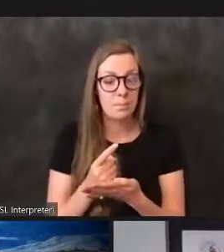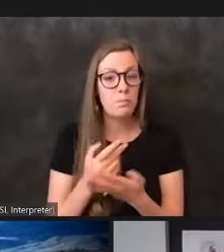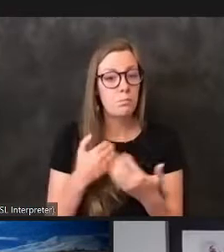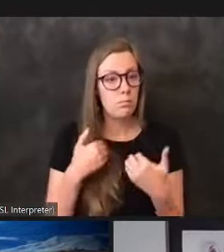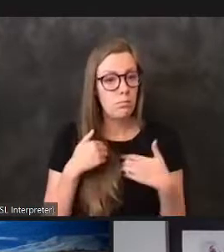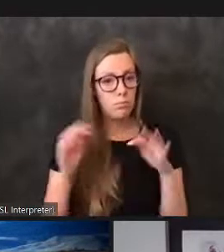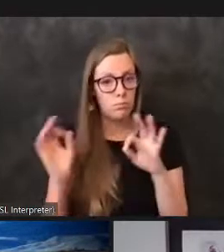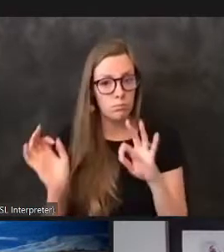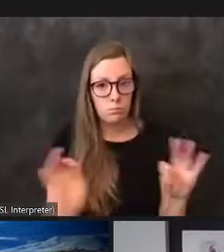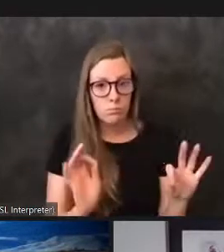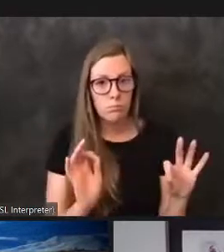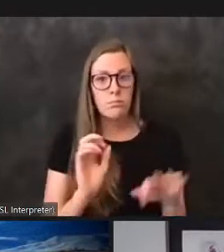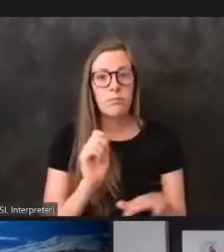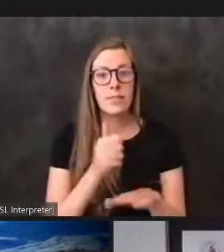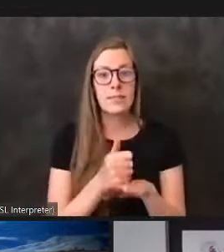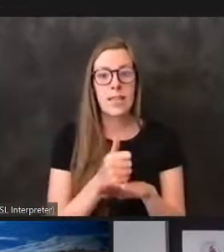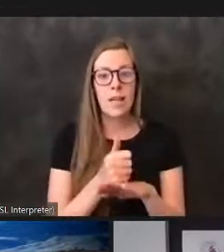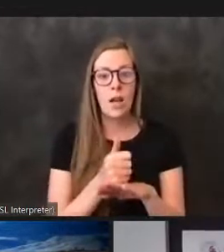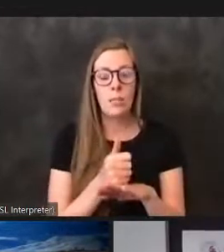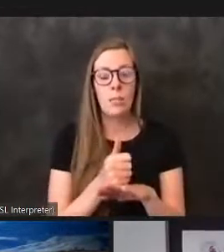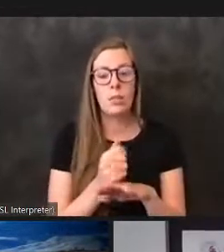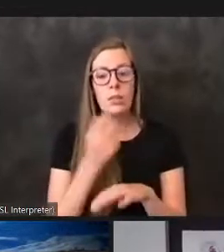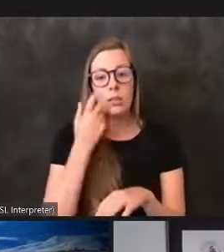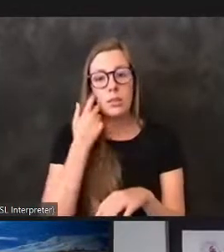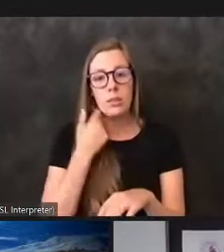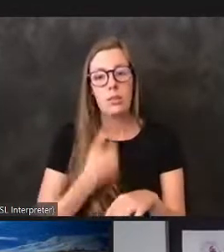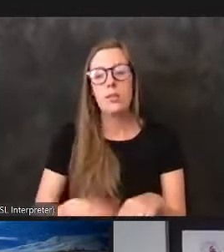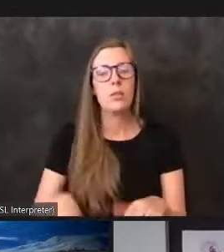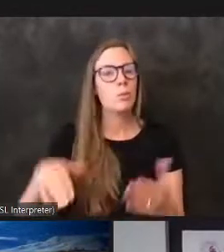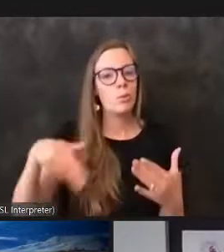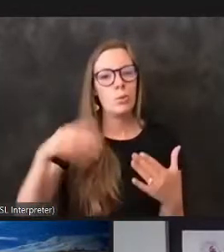Entonces, si bien tenemos la infraestructura parmesana seis veces esa cantidad.